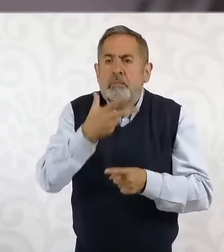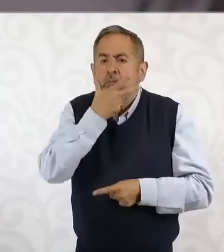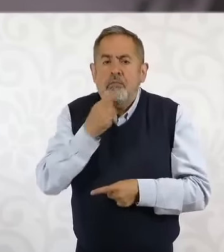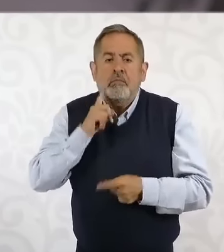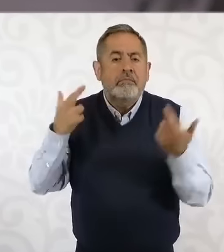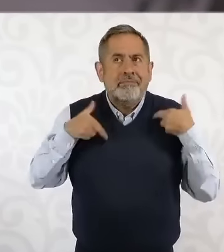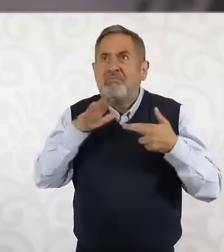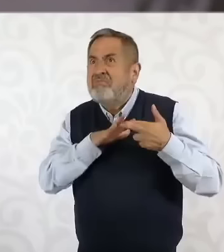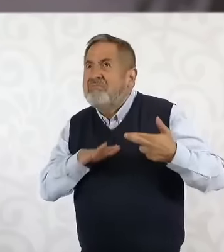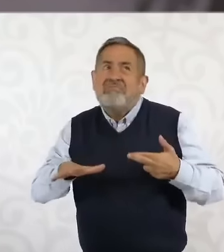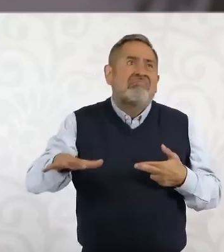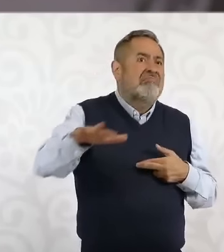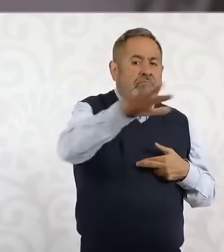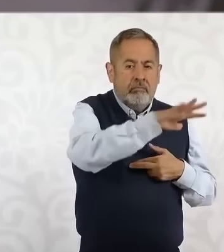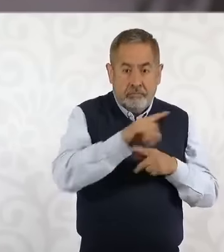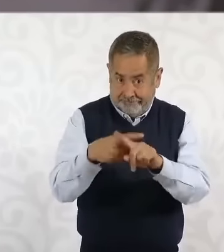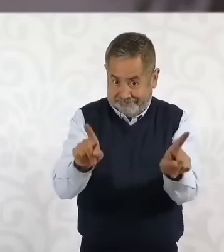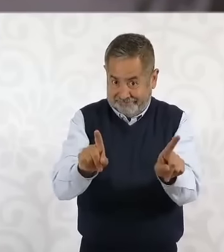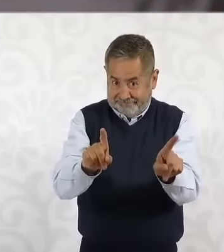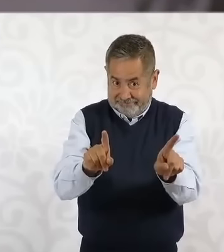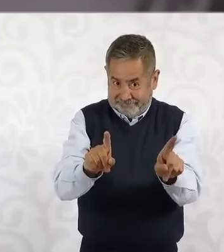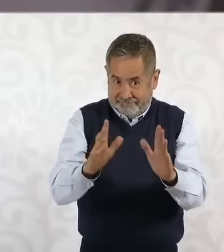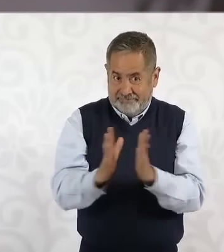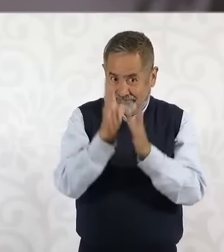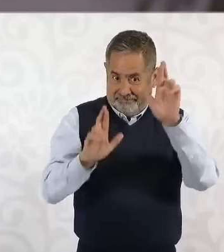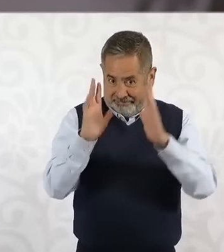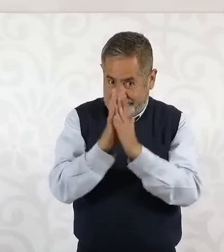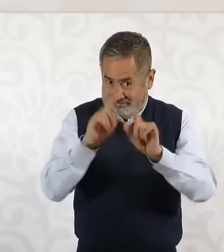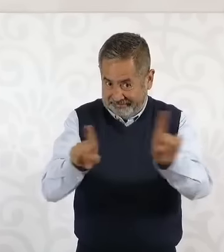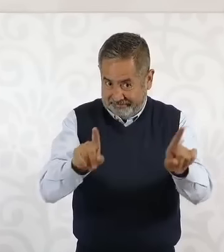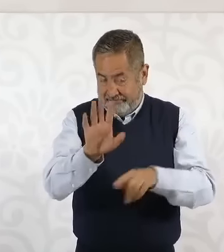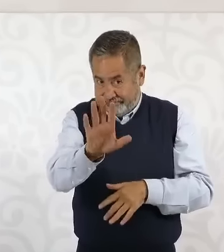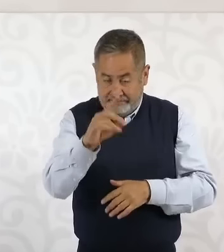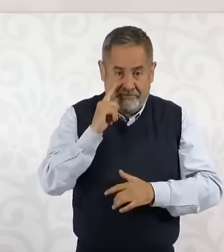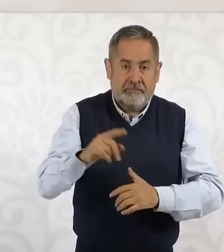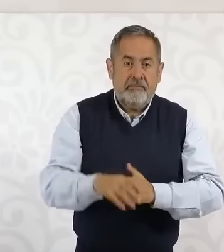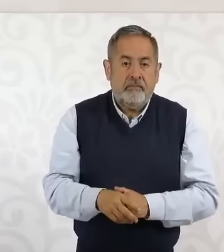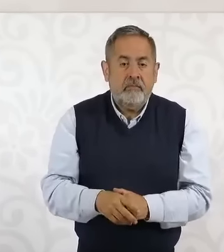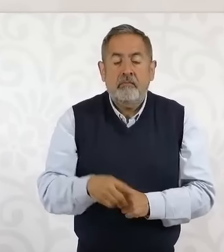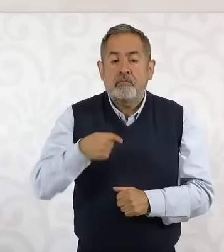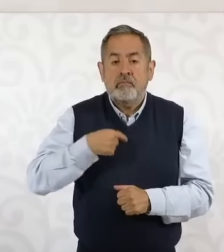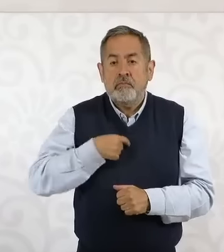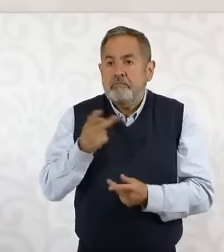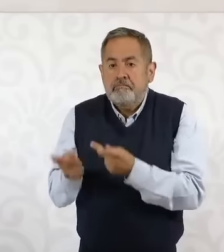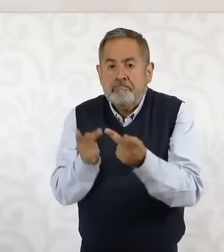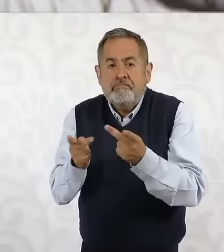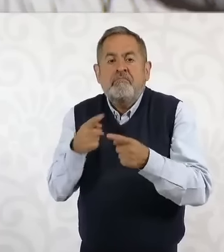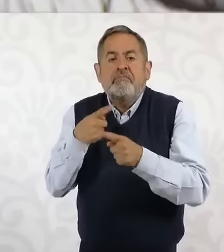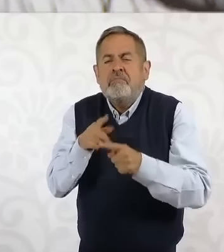maestros. Fíjate la diferencia en la democracia. Nosotros estamos haciendo un planteamiento lo más